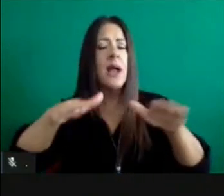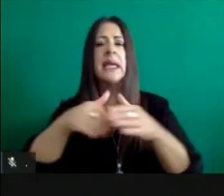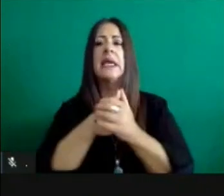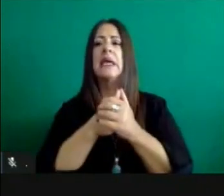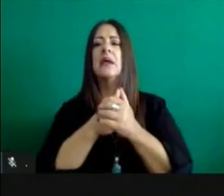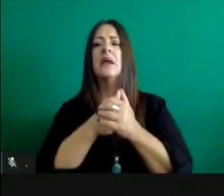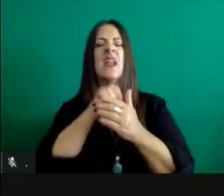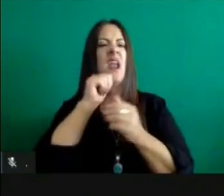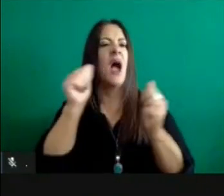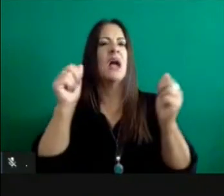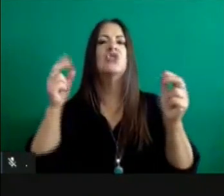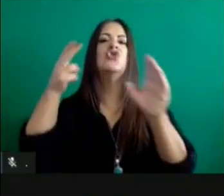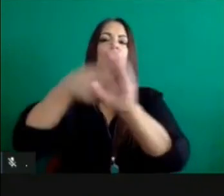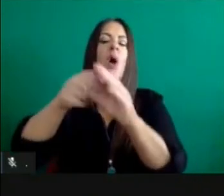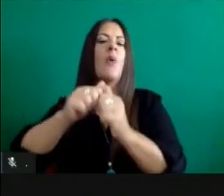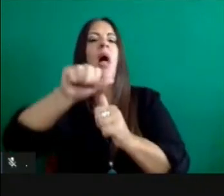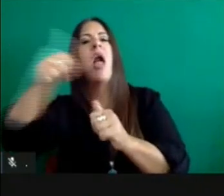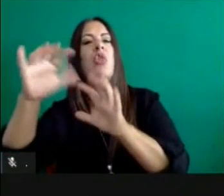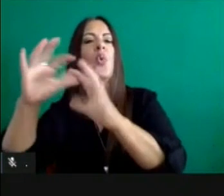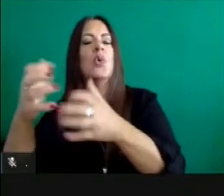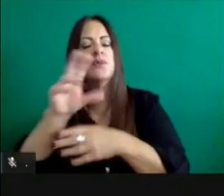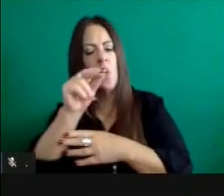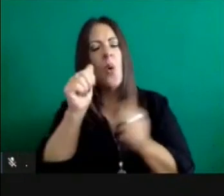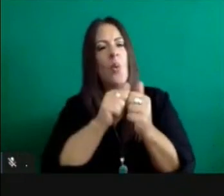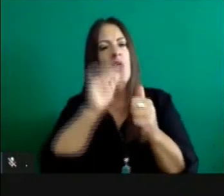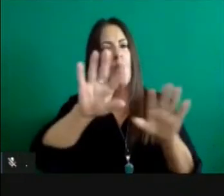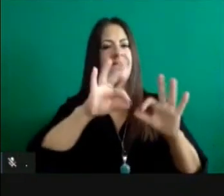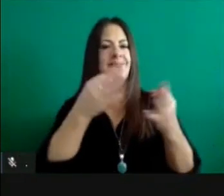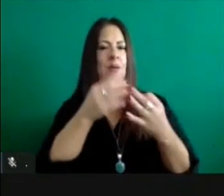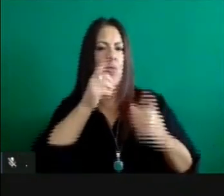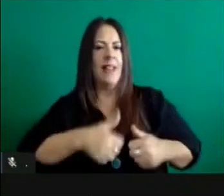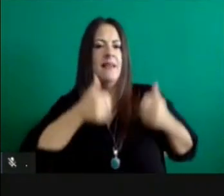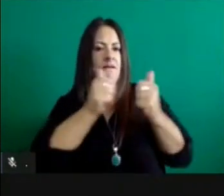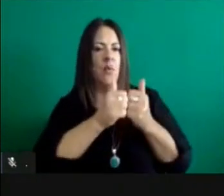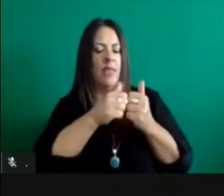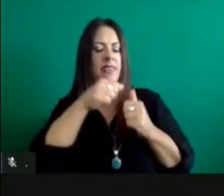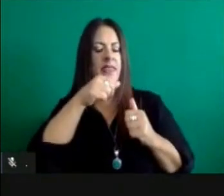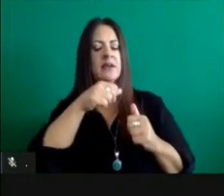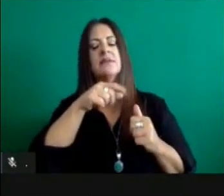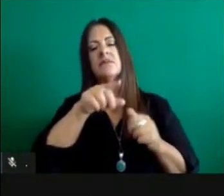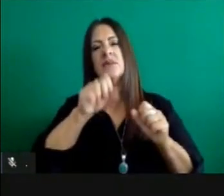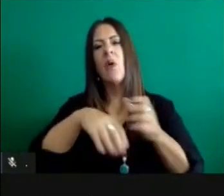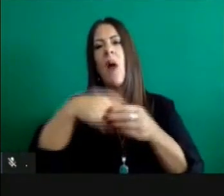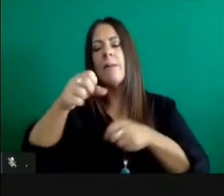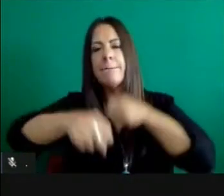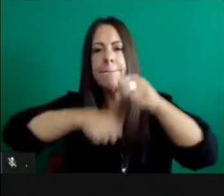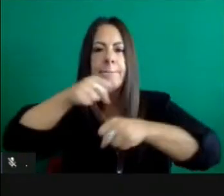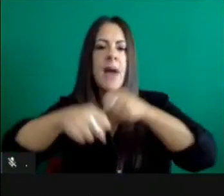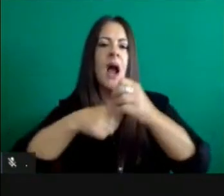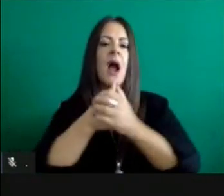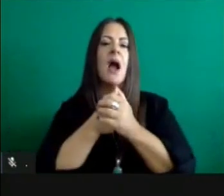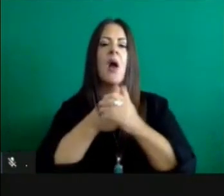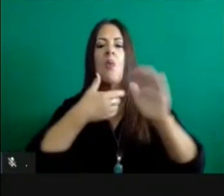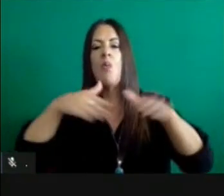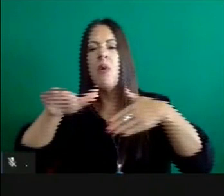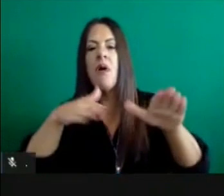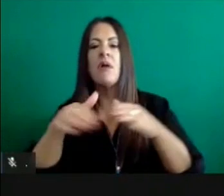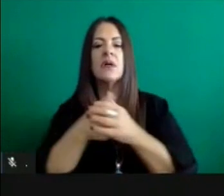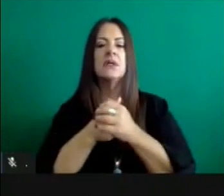SAFELY USING OUR DOORS, OUR WALKING, BIKE RIDING, WITH